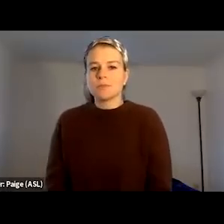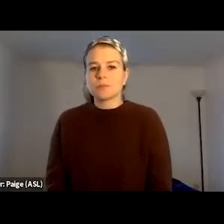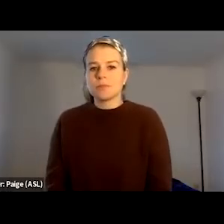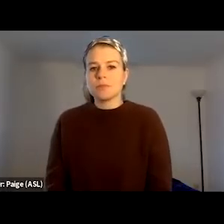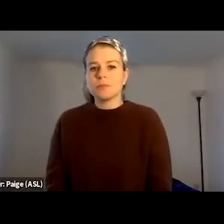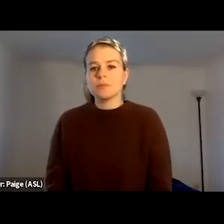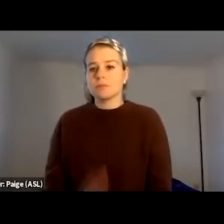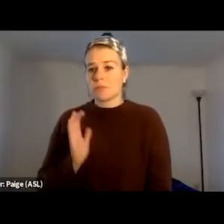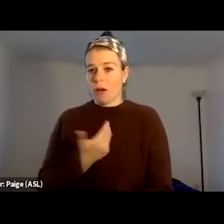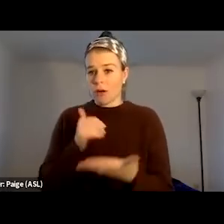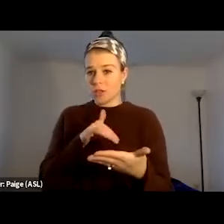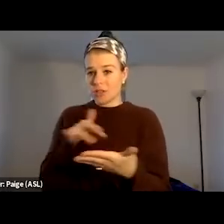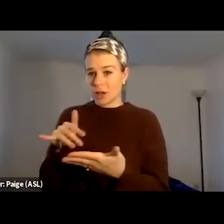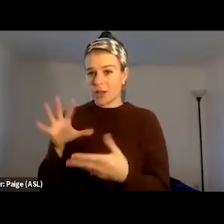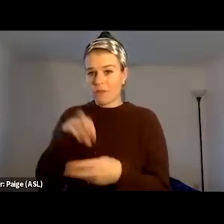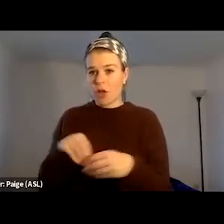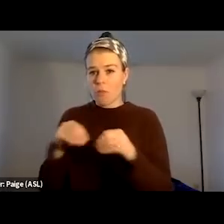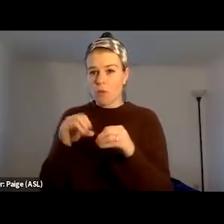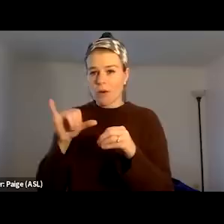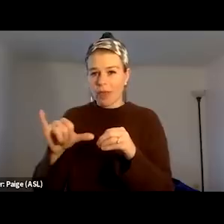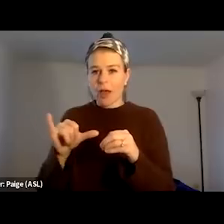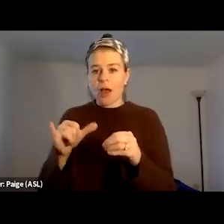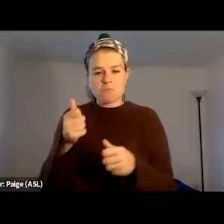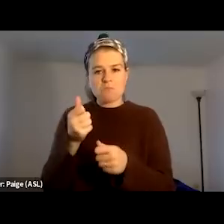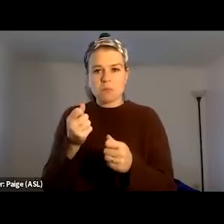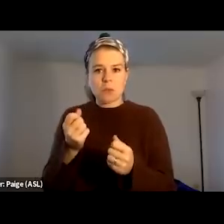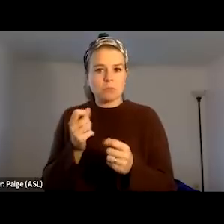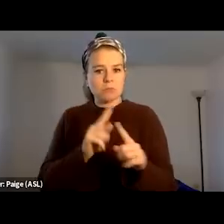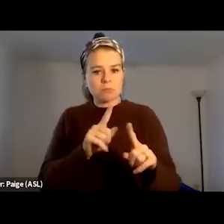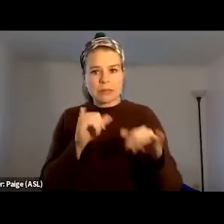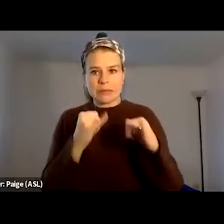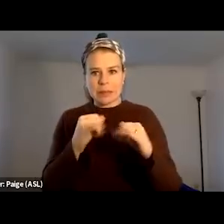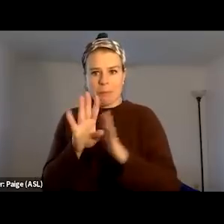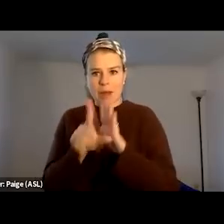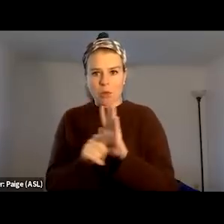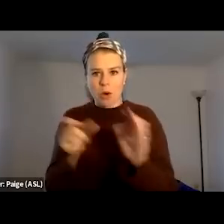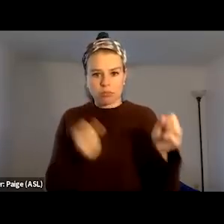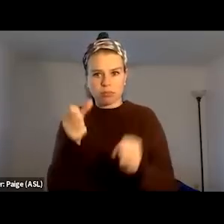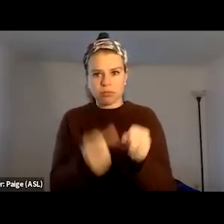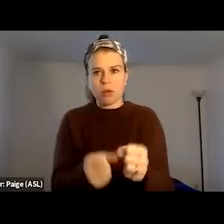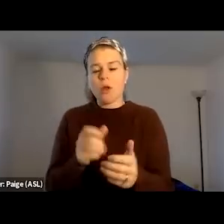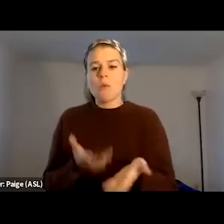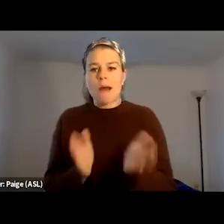que involucran más el entorno de vida congregada, hemos preguntado a las personas sobre sus vecinos y la vivienda de apoyo integra a los residentes